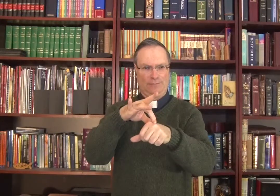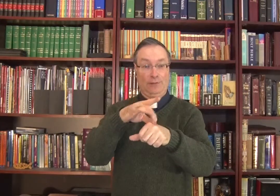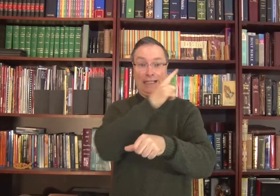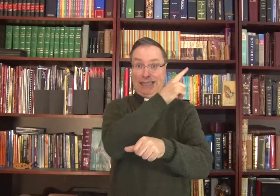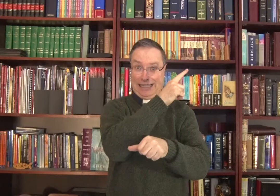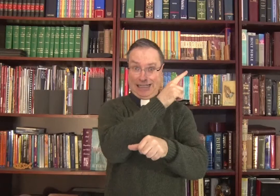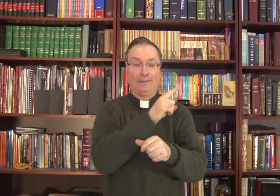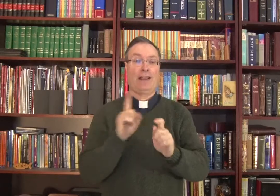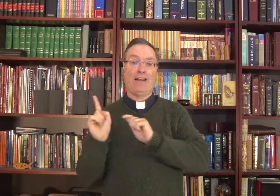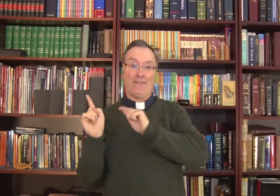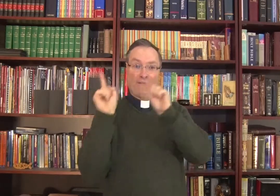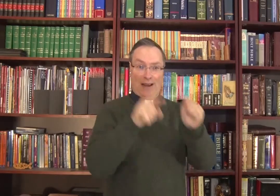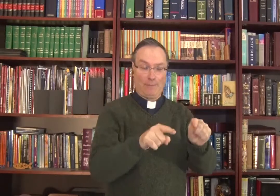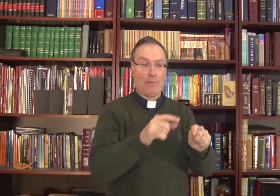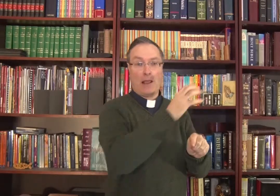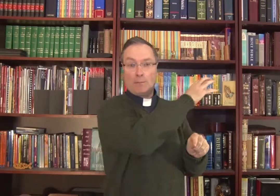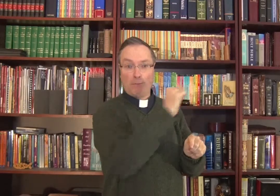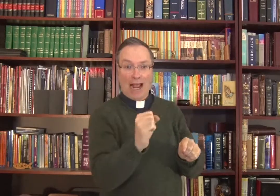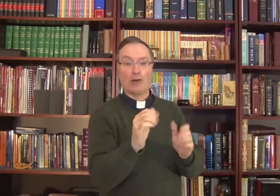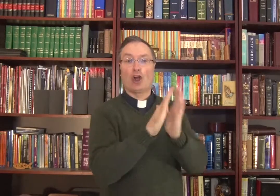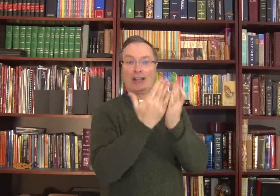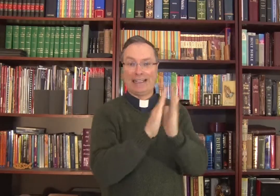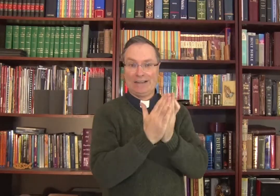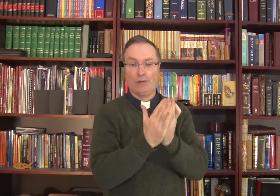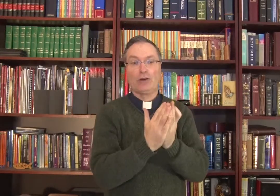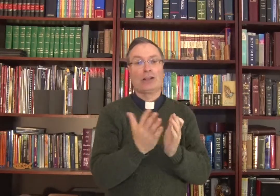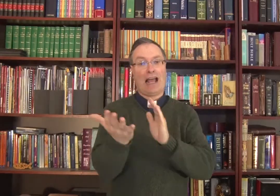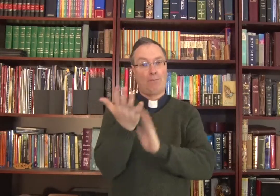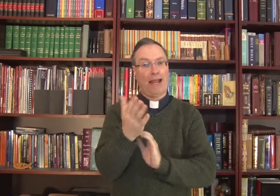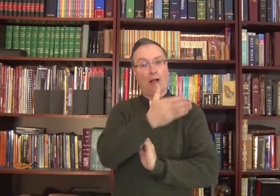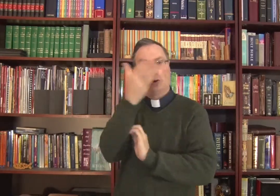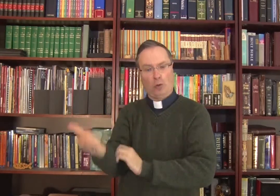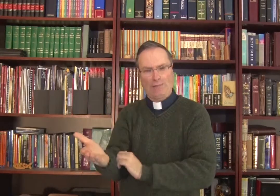Il vint prendre [le livre] de la main droite